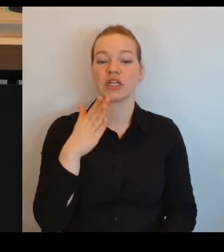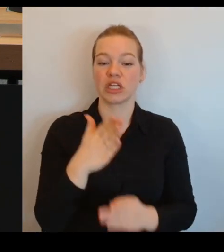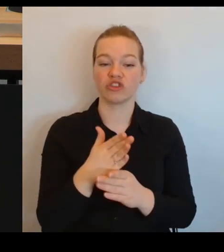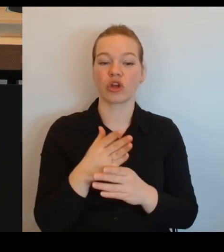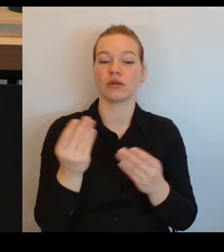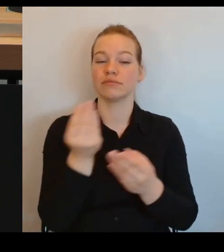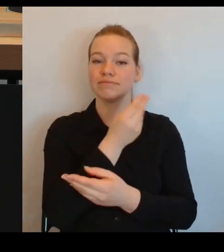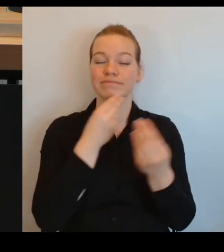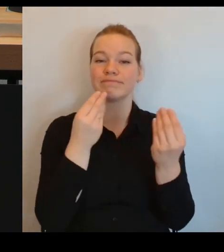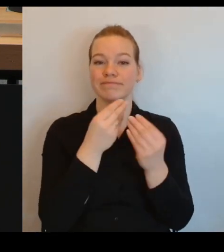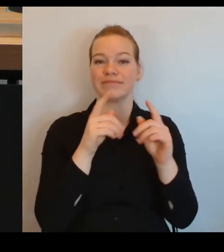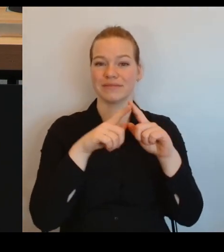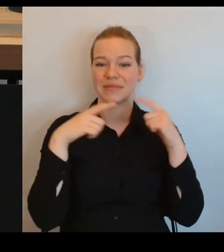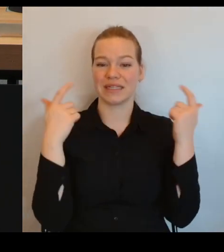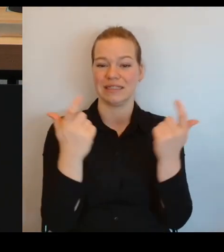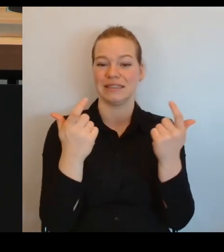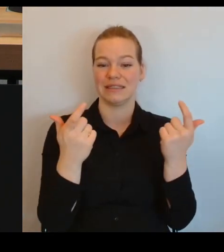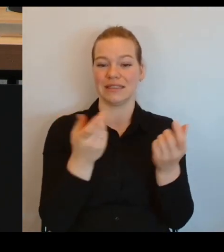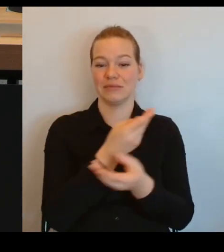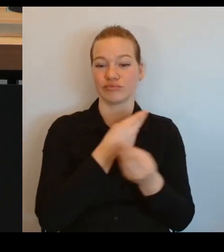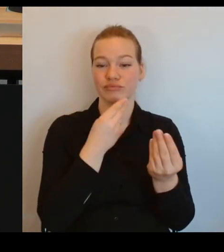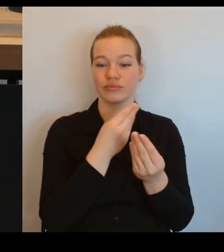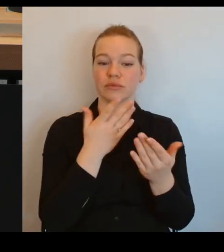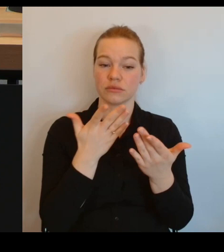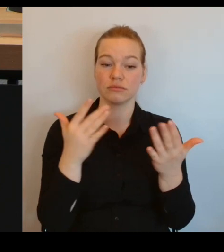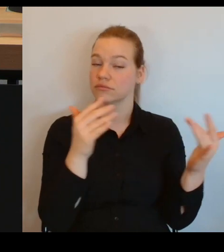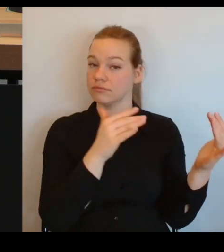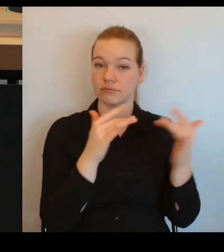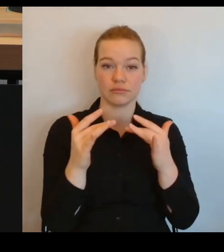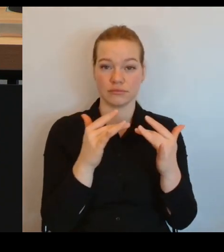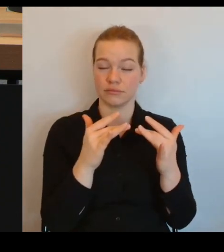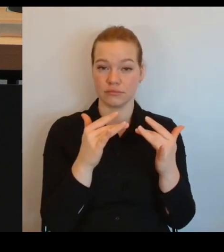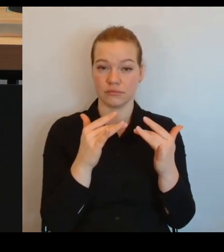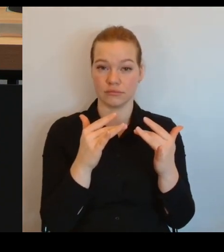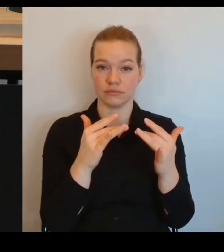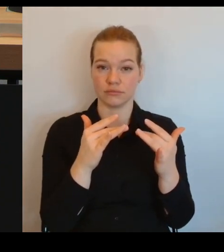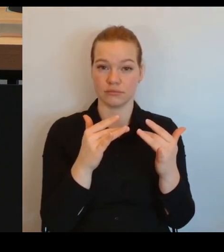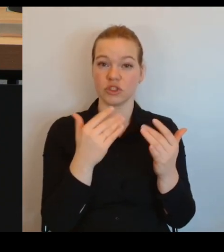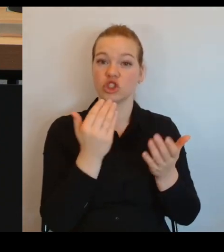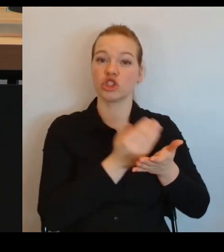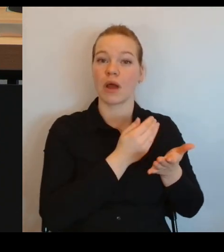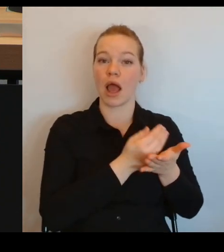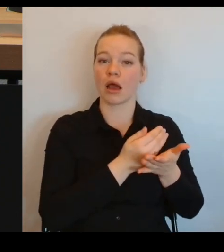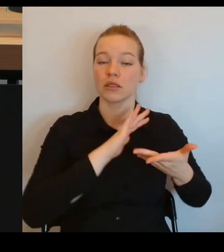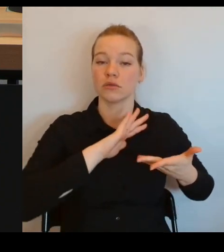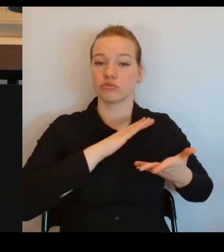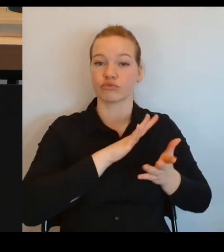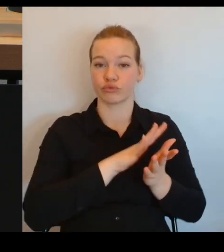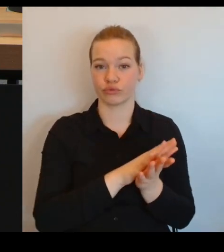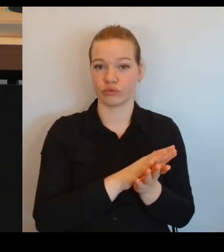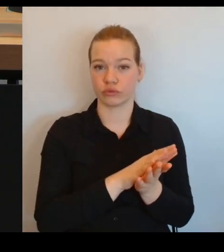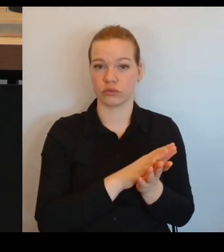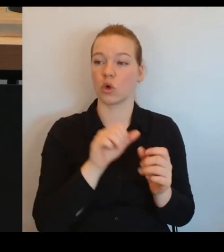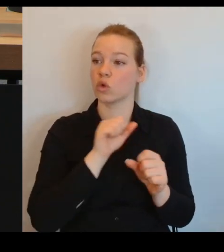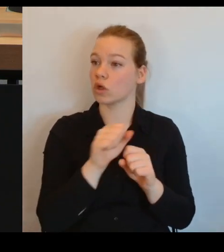geplündert und gleichzeitig eine intransparente Sparauflage in Milliardenhöhe gestrickt. Statt Wohnungen, Schienen und Radwegen haben